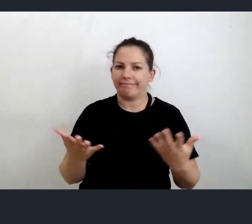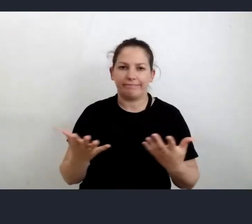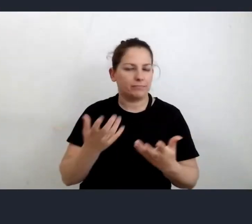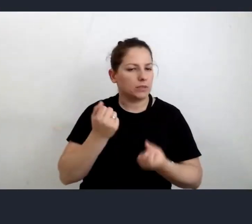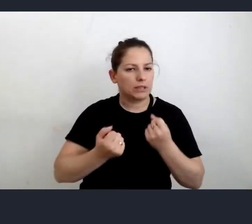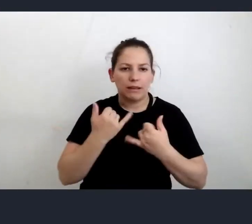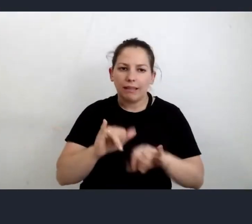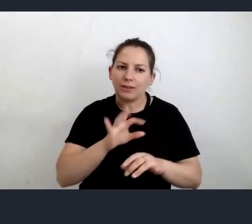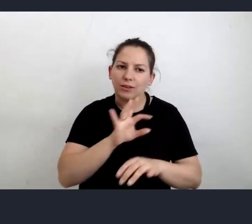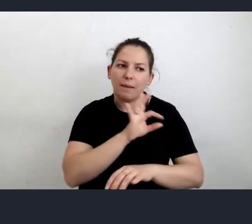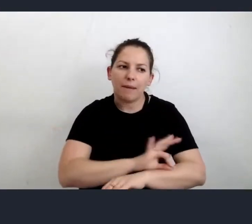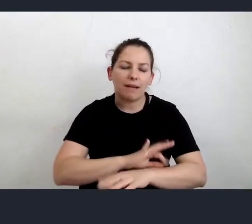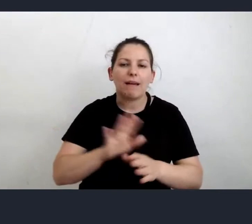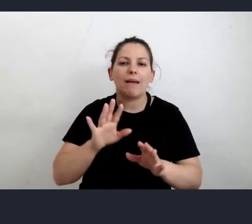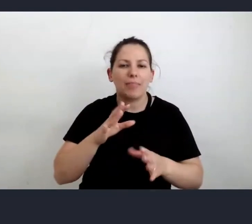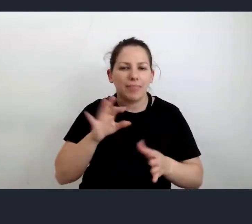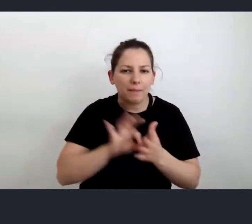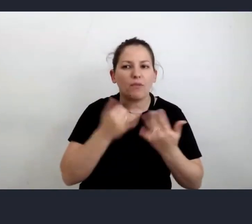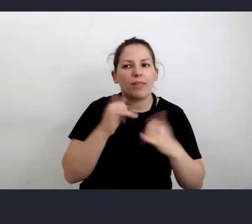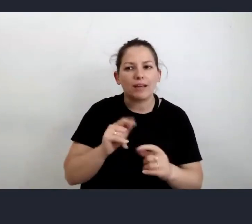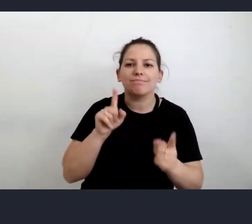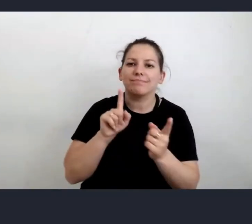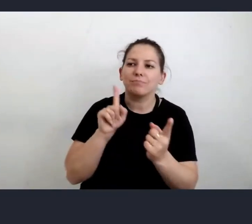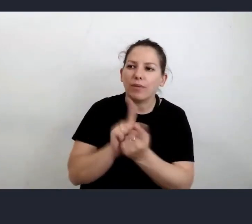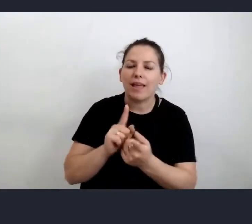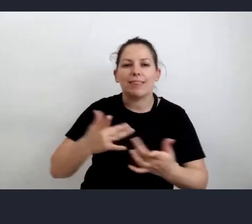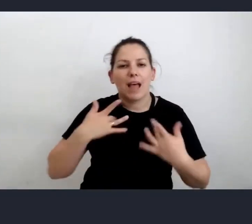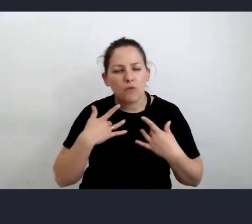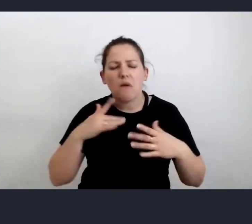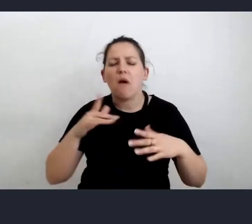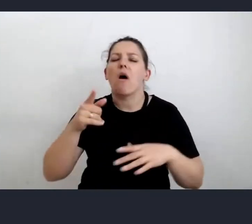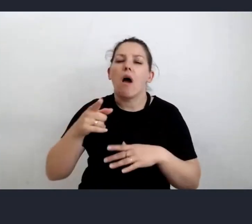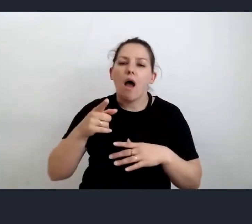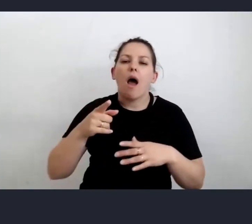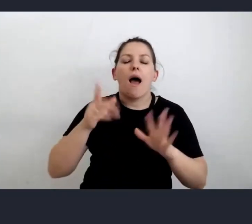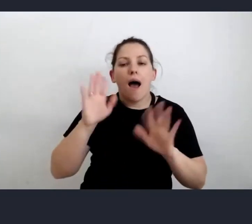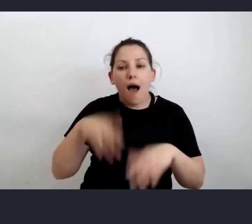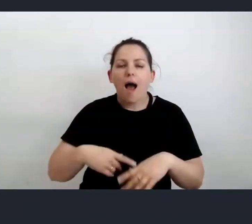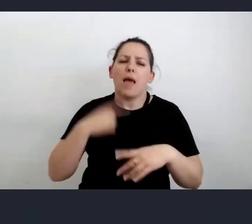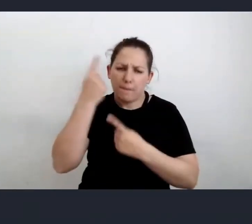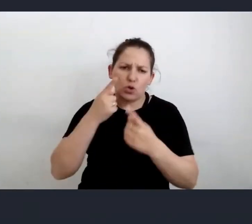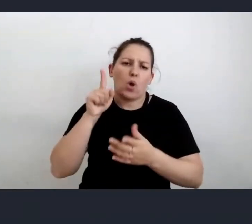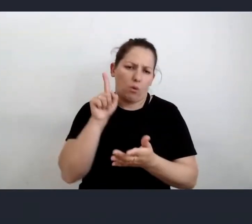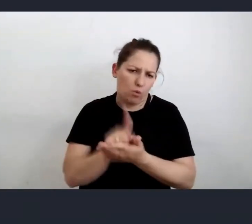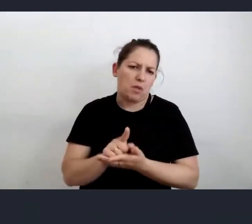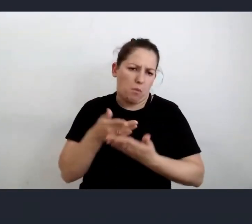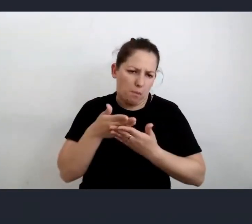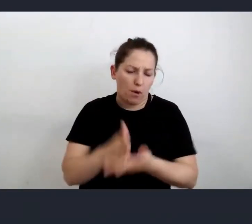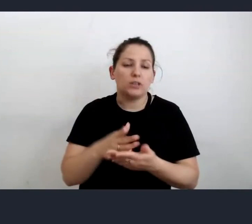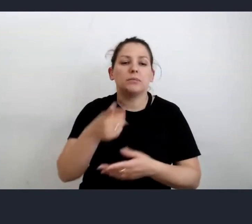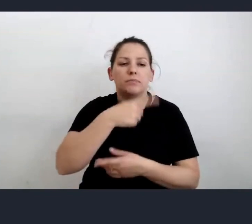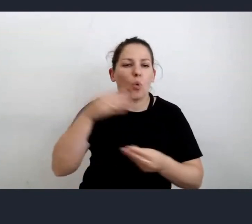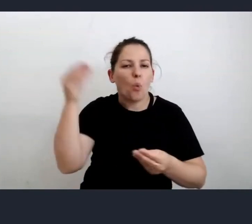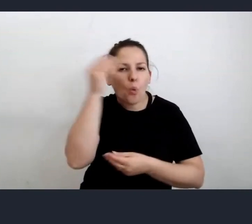gdy nie pandemia, bo byśmy się spotykali na żywo. Ale myślę, że poradziliśmy sobie, uczymy się w każdej sytuacji,